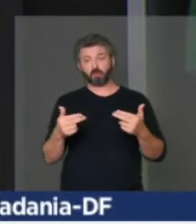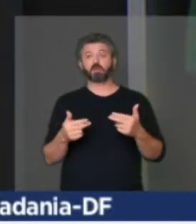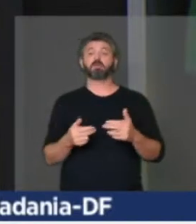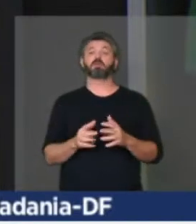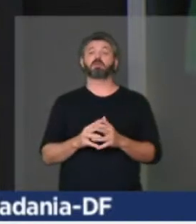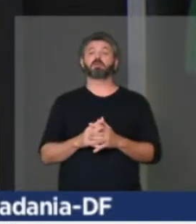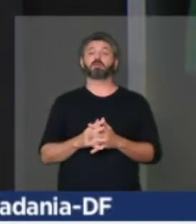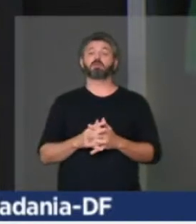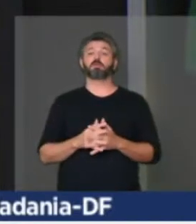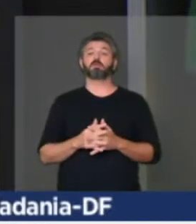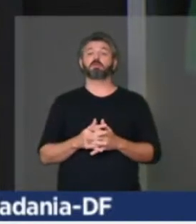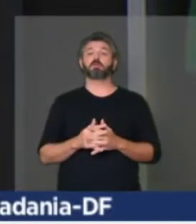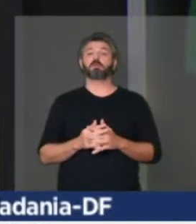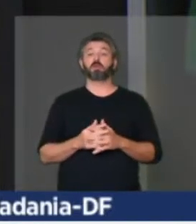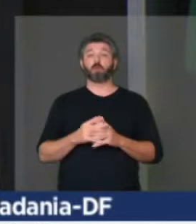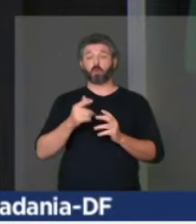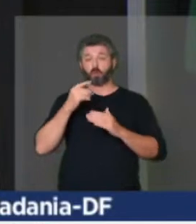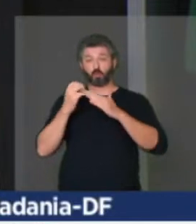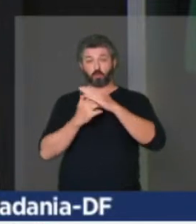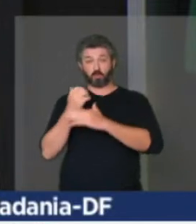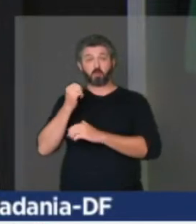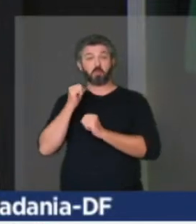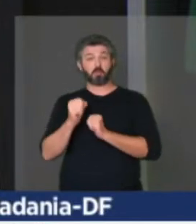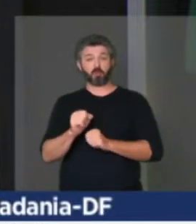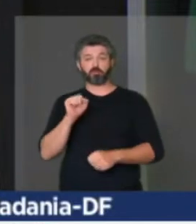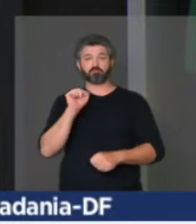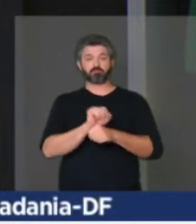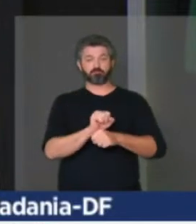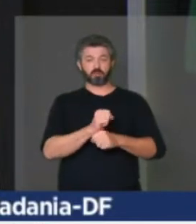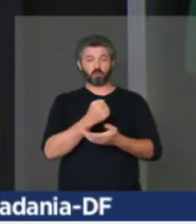EMPREGADOR PODERÁ SUSPENDER-LHE, TEMPORARIAMENTE O CONTRATO DE TRABALHO, NA FORMA DO PROGRAMA EMERGENCIAL